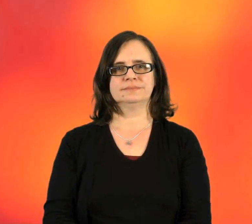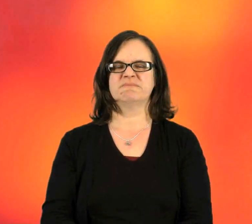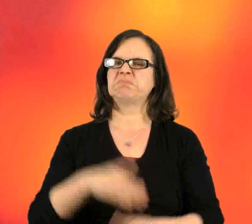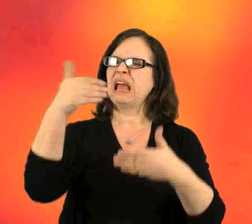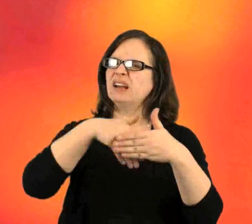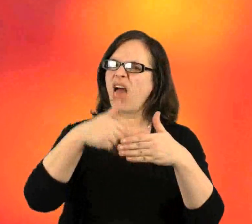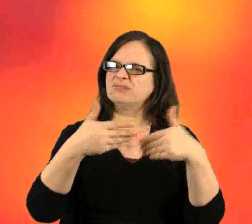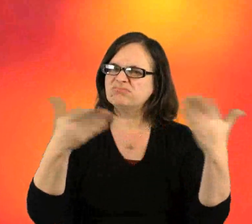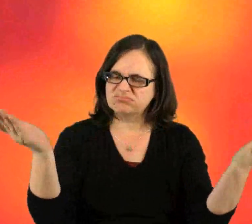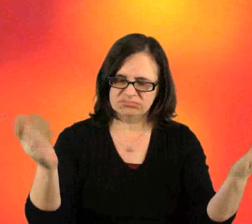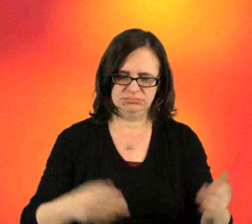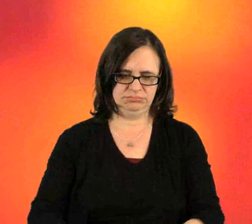Was bedeutet das?